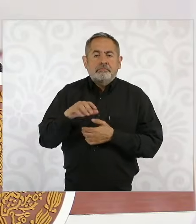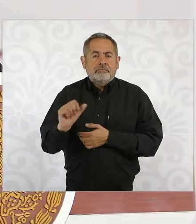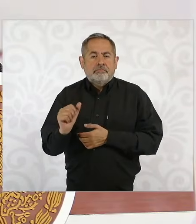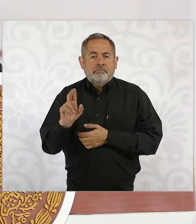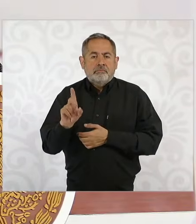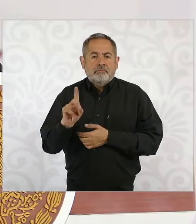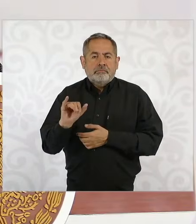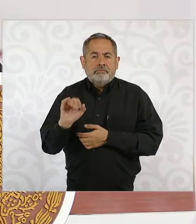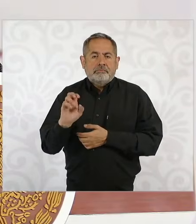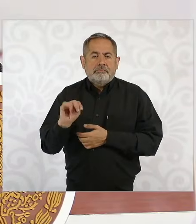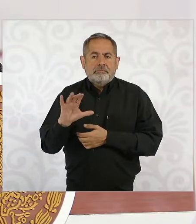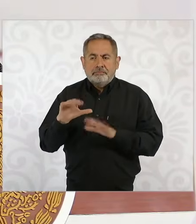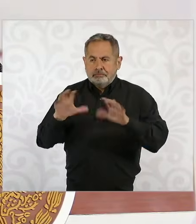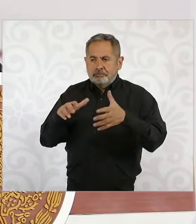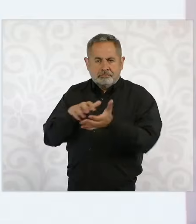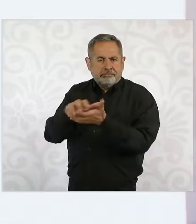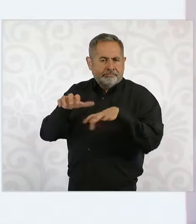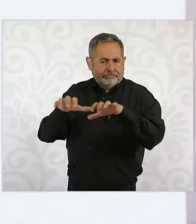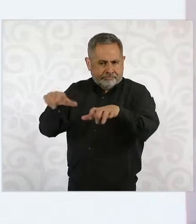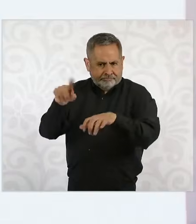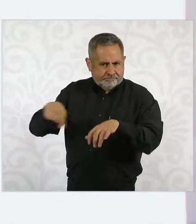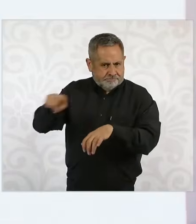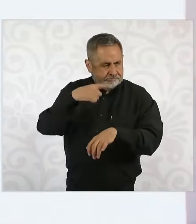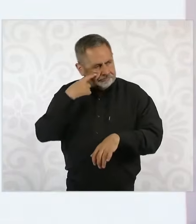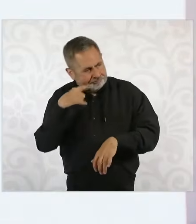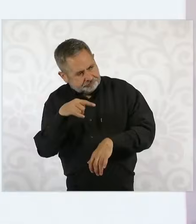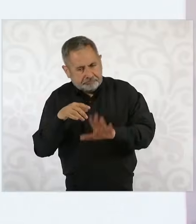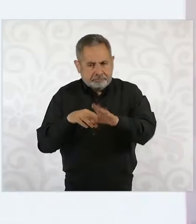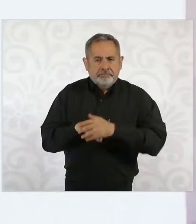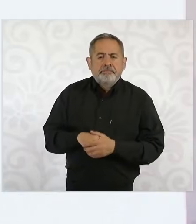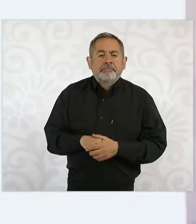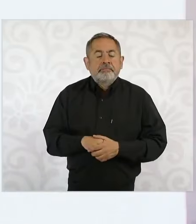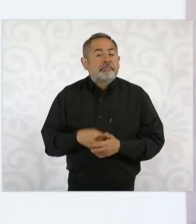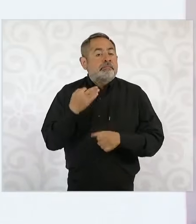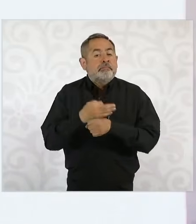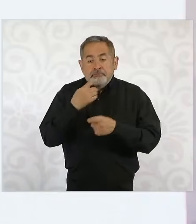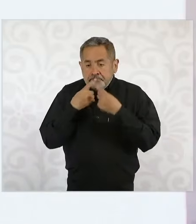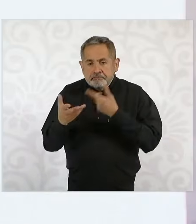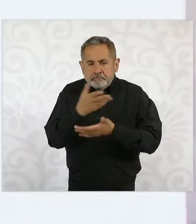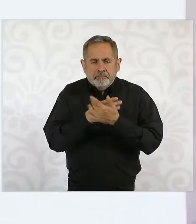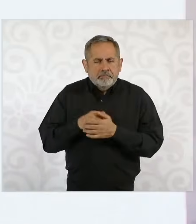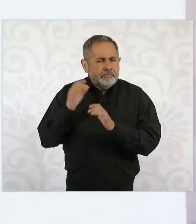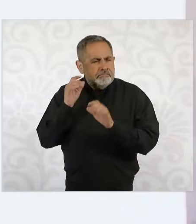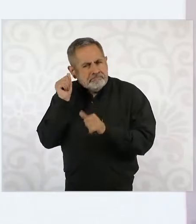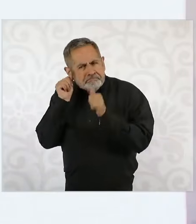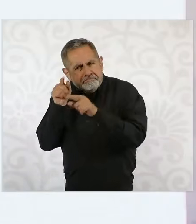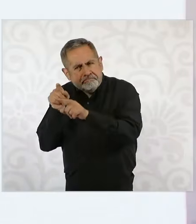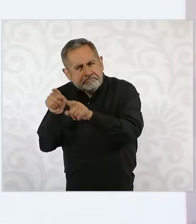Entonces, se ha hecho en precisamente en esta consulta escuchando a todos con la participación